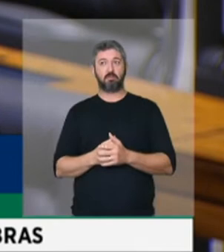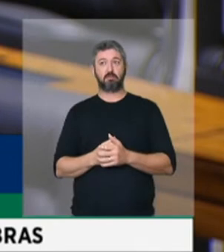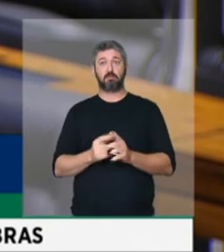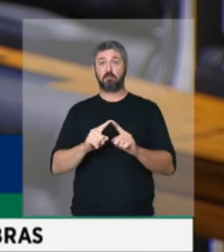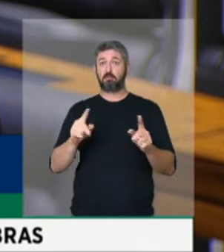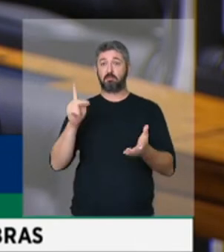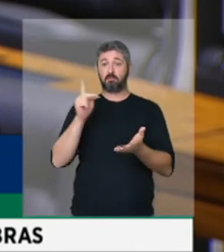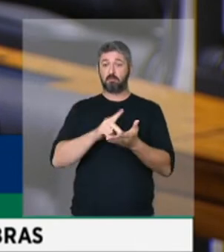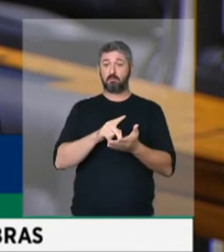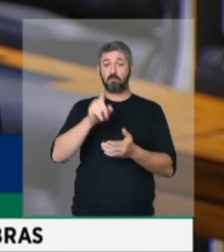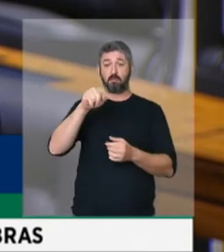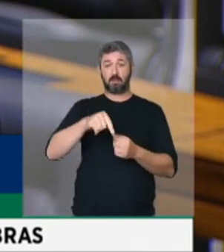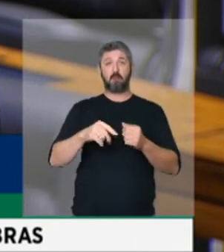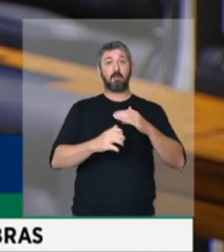EMPRESA QUE ESTÁ DANDO LUCRO. NA VERDADE É UMA EMPRESA